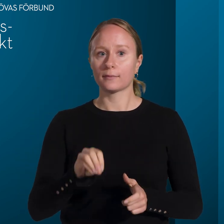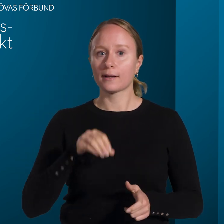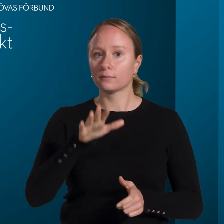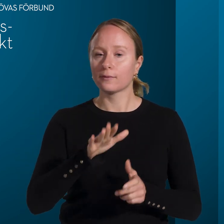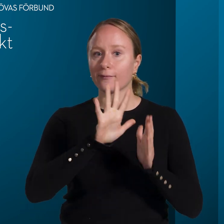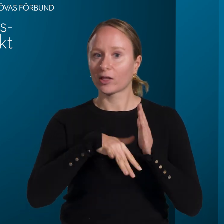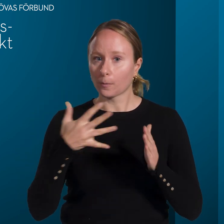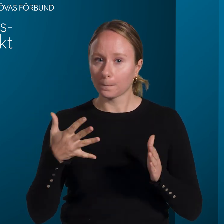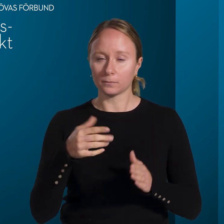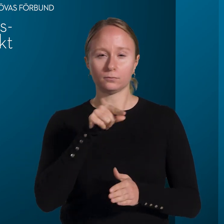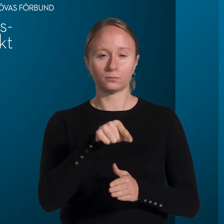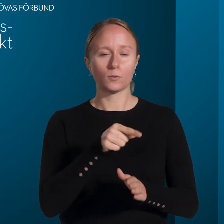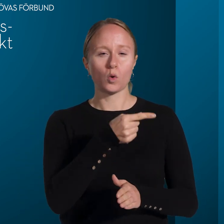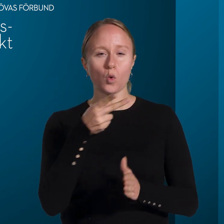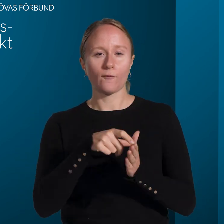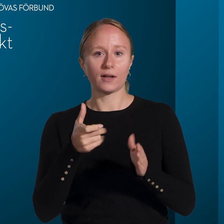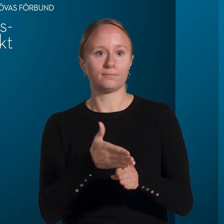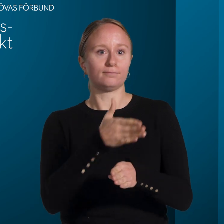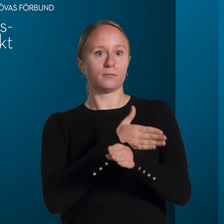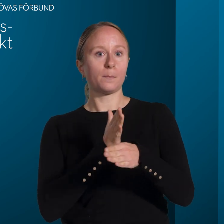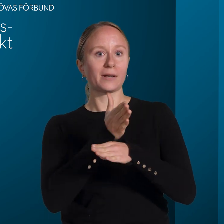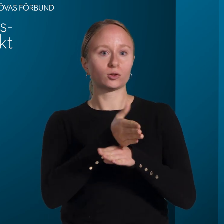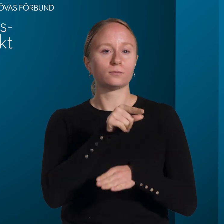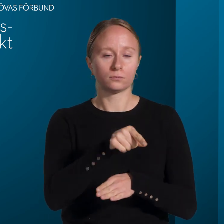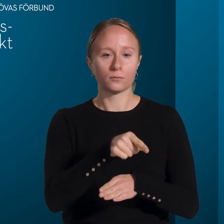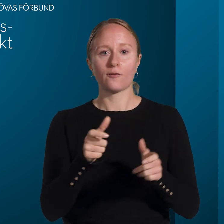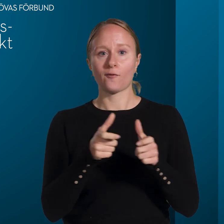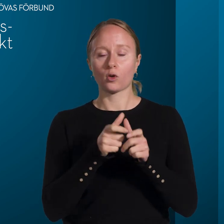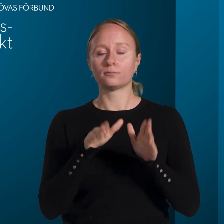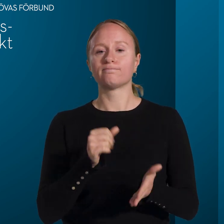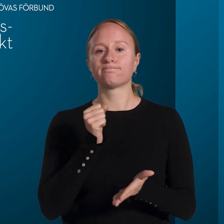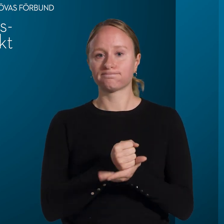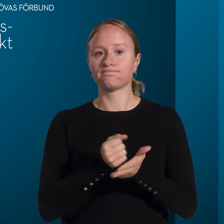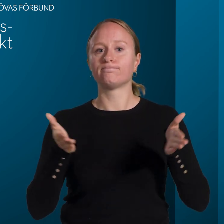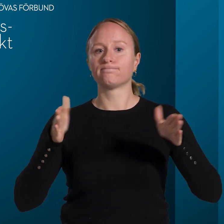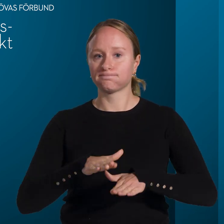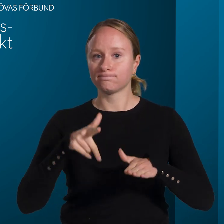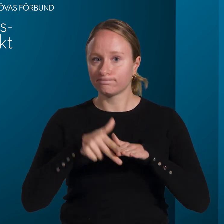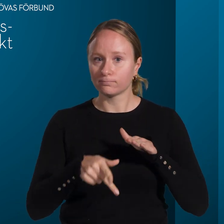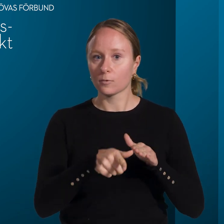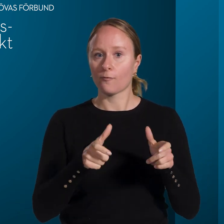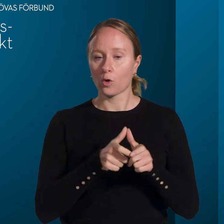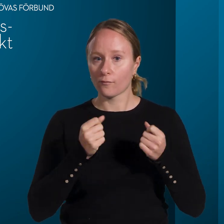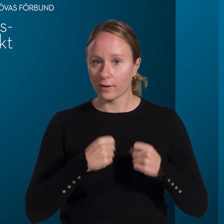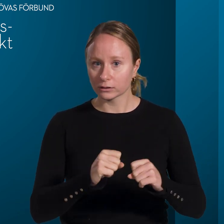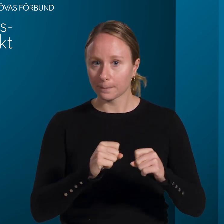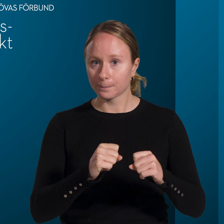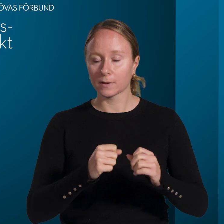Riihimäen Viittomakieliset några veckor efter beslutet att lägga ner föreningen.